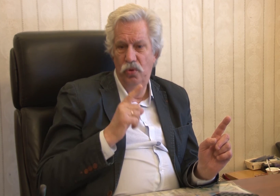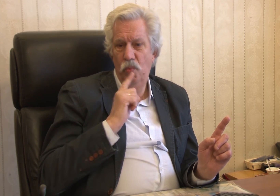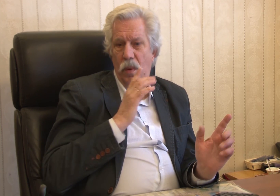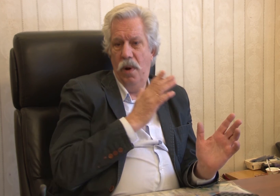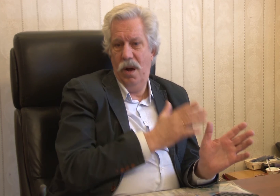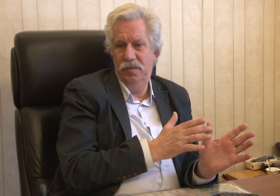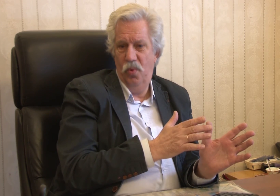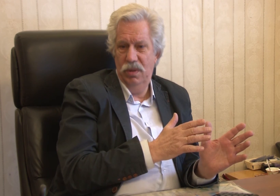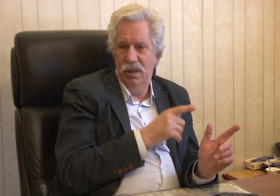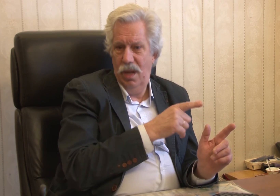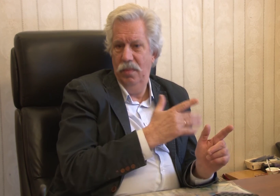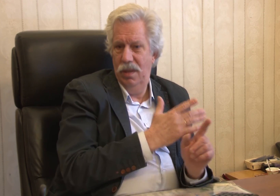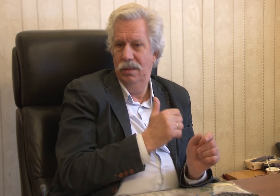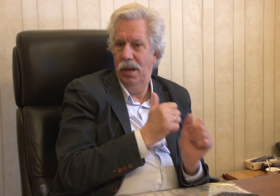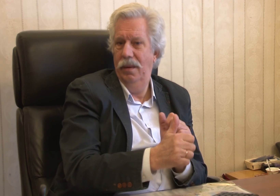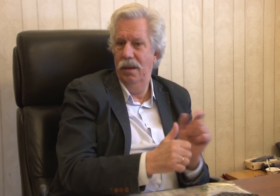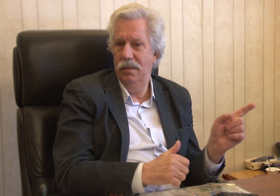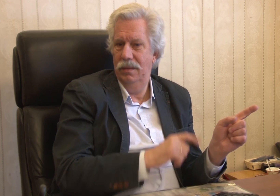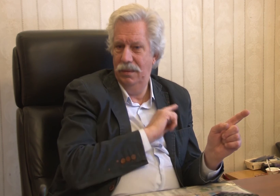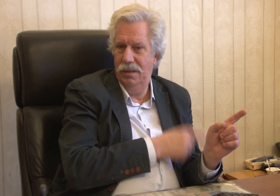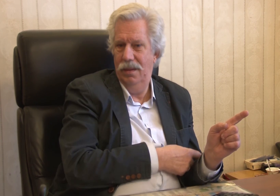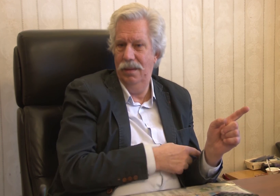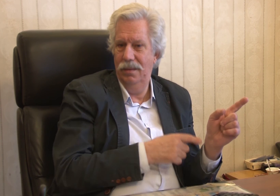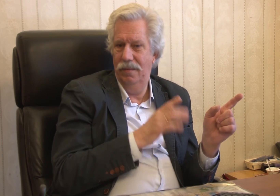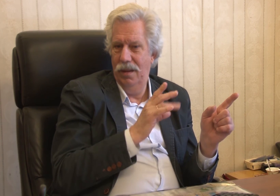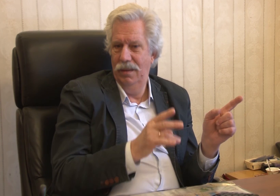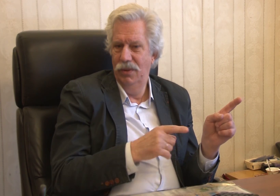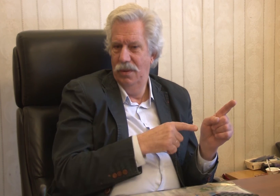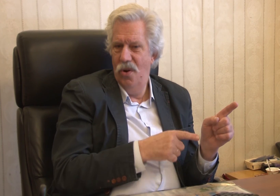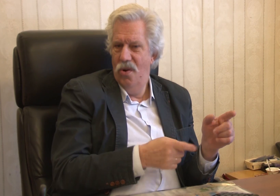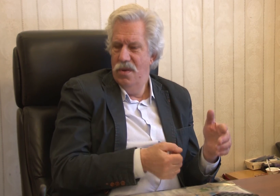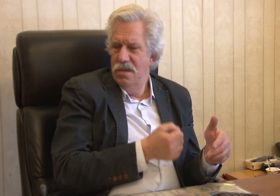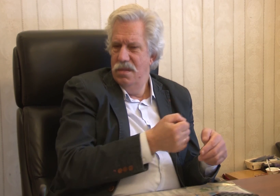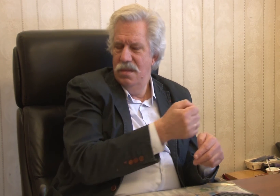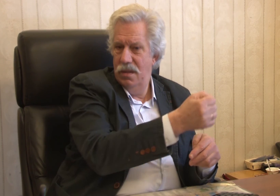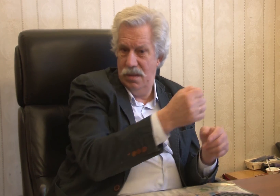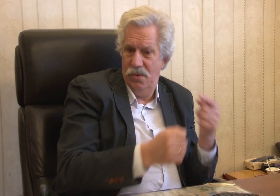правда, сейчас пока только в спорте, поскольку там есть лидер, сильный человек. Это Валерий Никитич Рухледев.